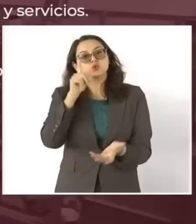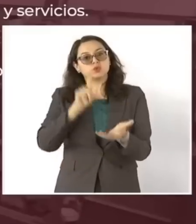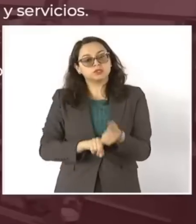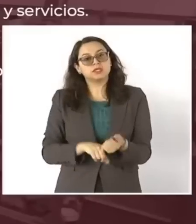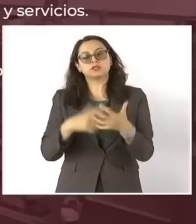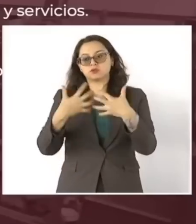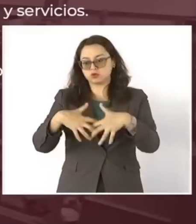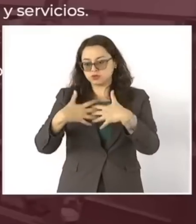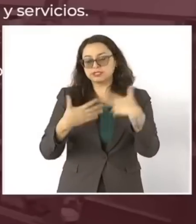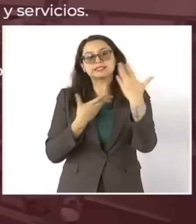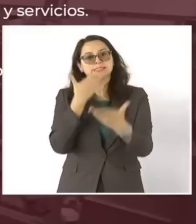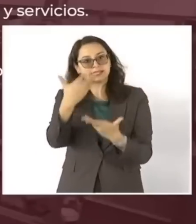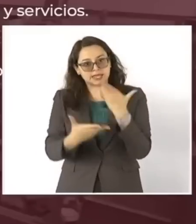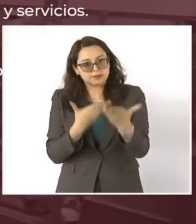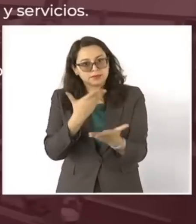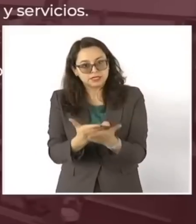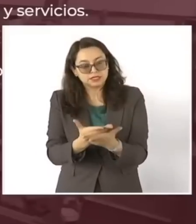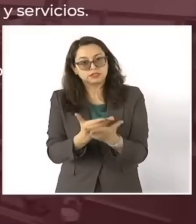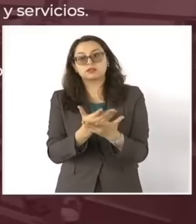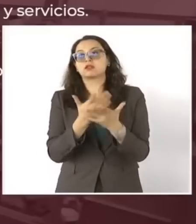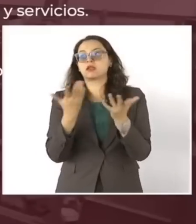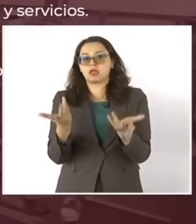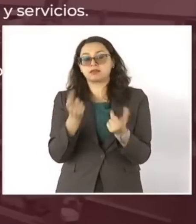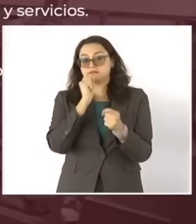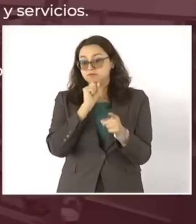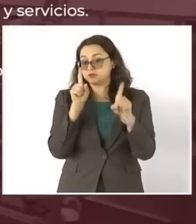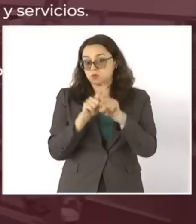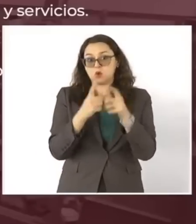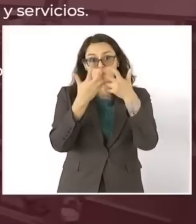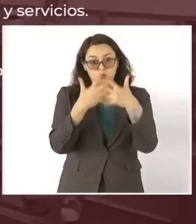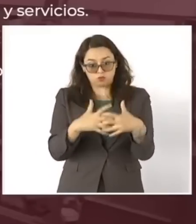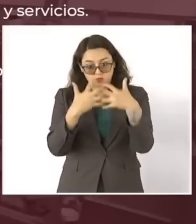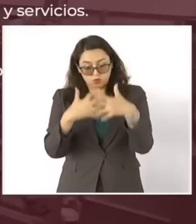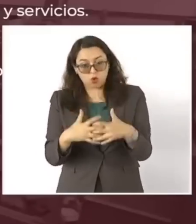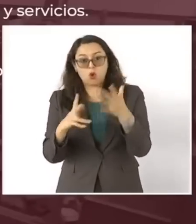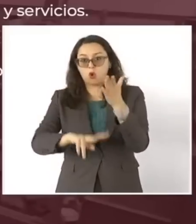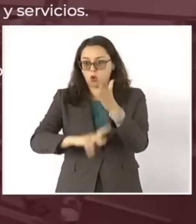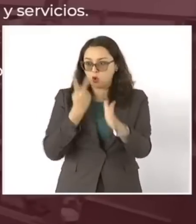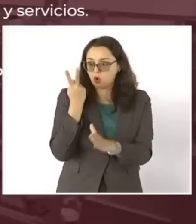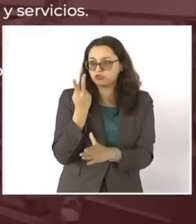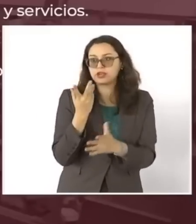una visión para la reindustrialización del fortalecimiento de la industria en nuestro